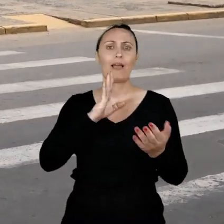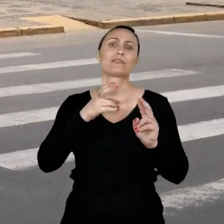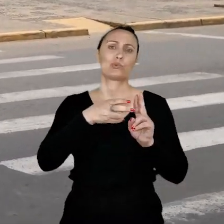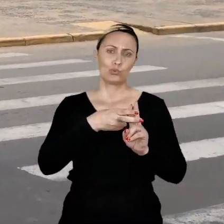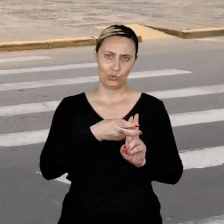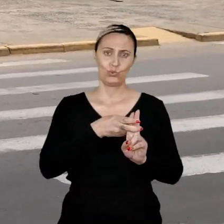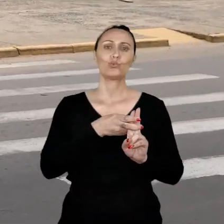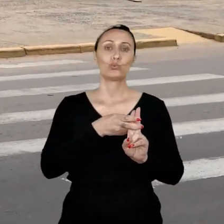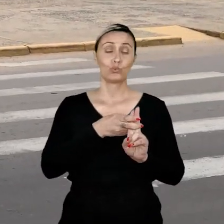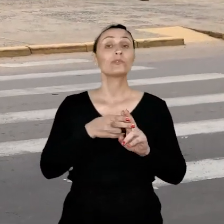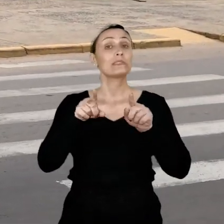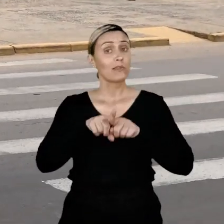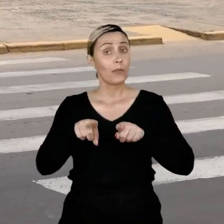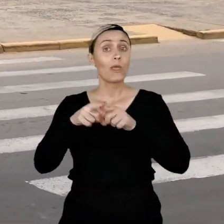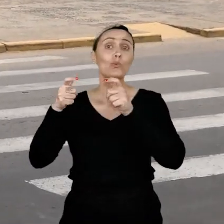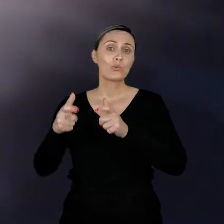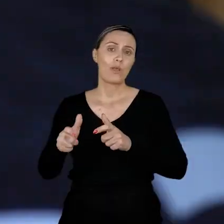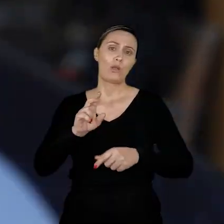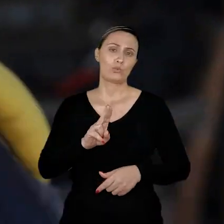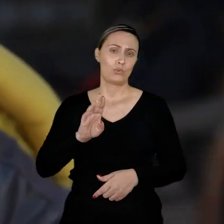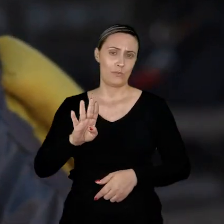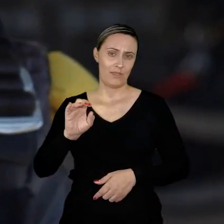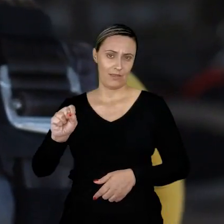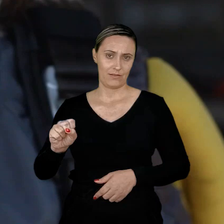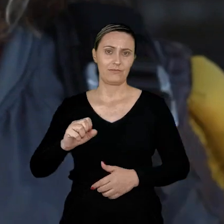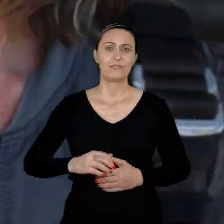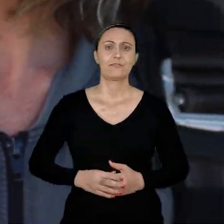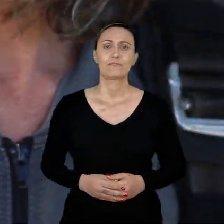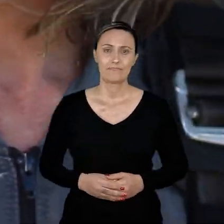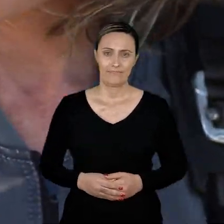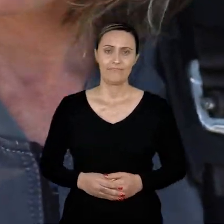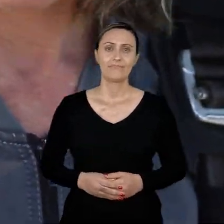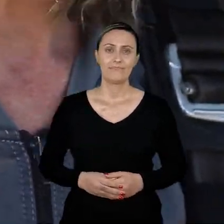nas Unidades Básicas de Saúde. Mesmo sendo também uma proteção,